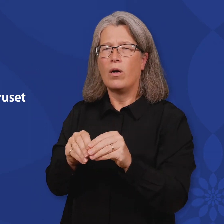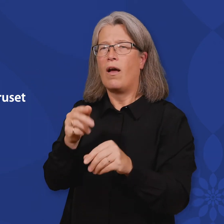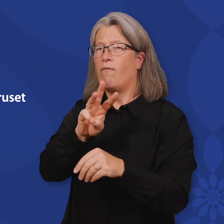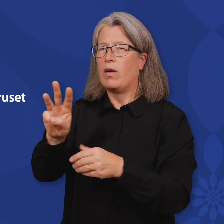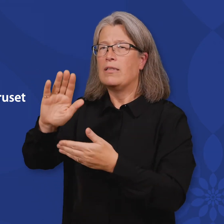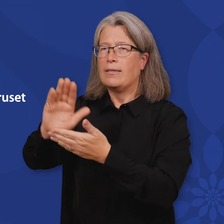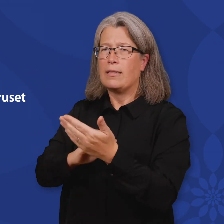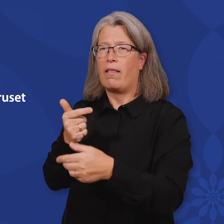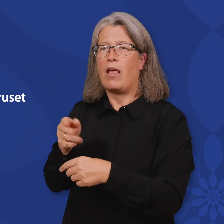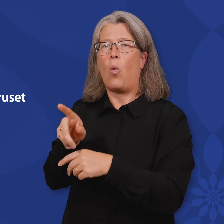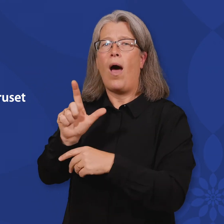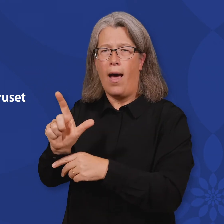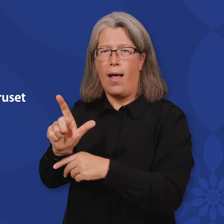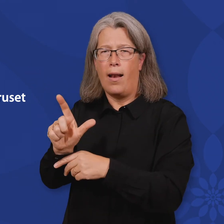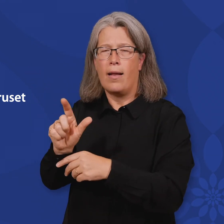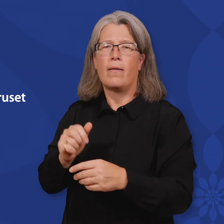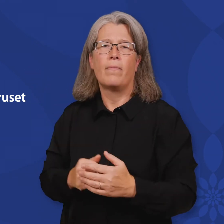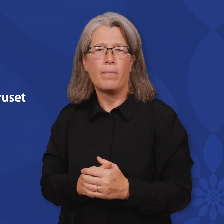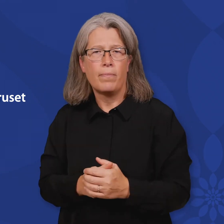på Institutet för hälsa och välfärds webbplats.